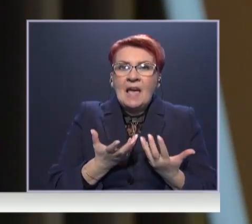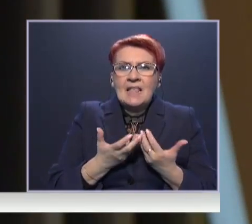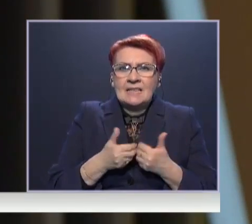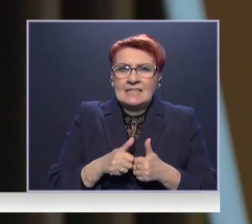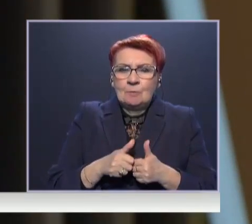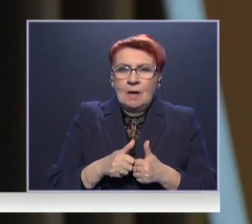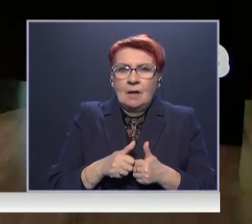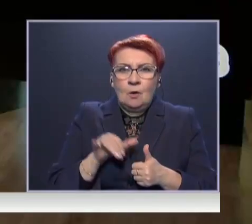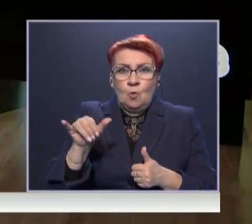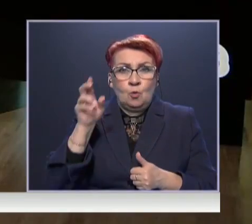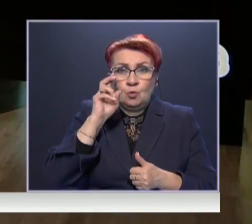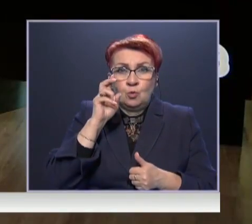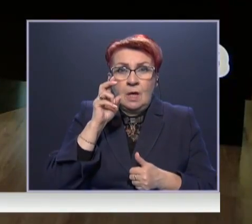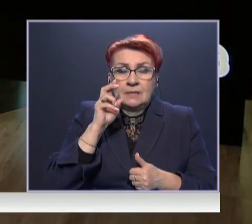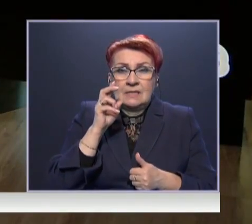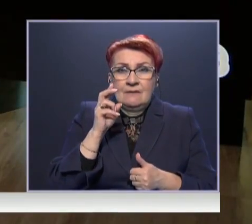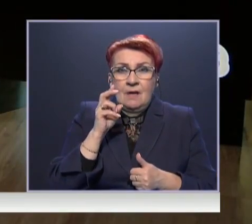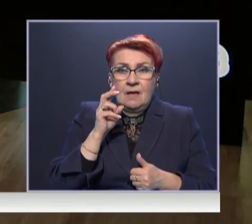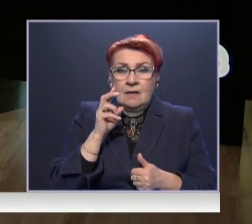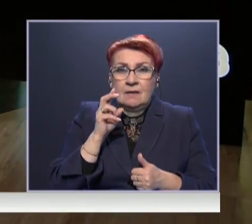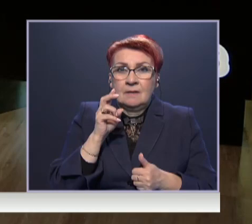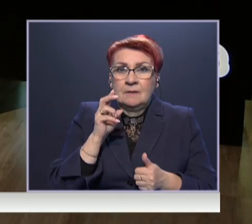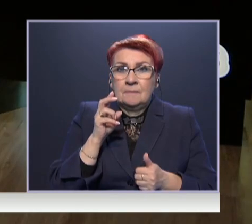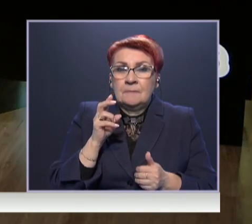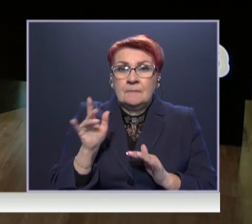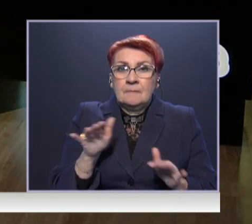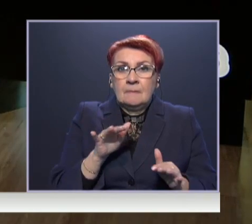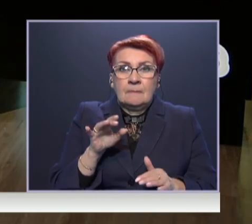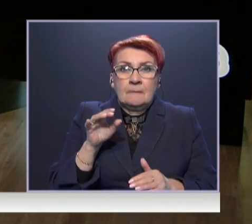у государства которые они могли оказать помощь многие